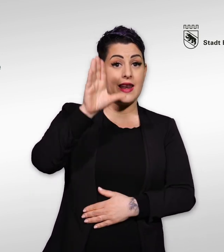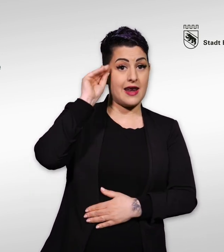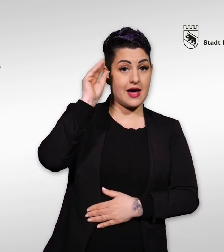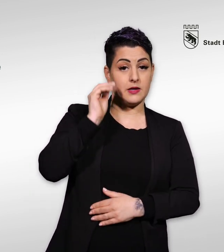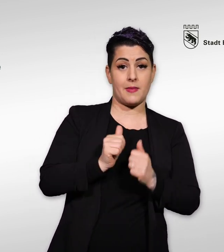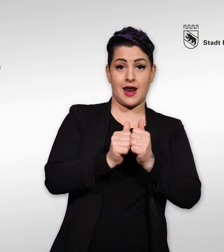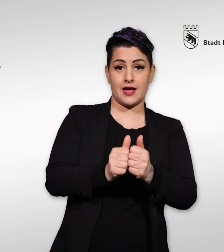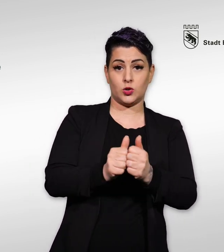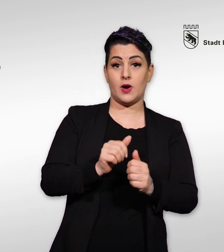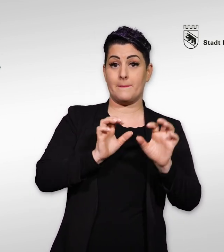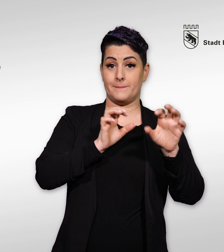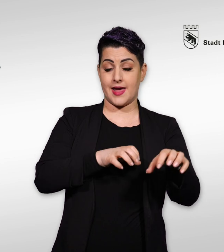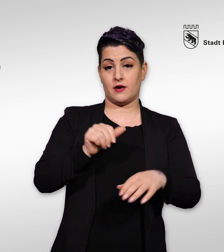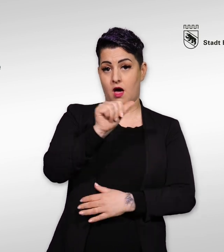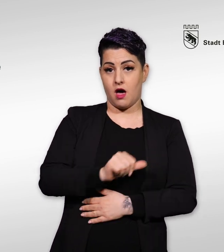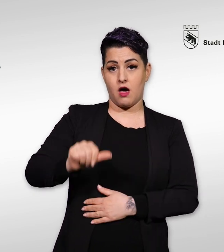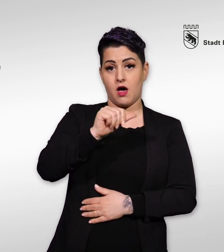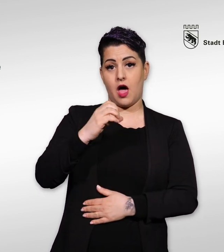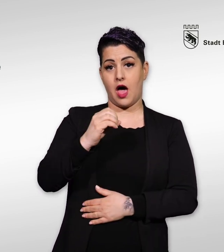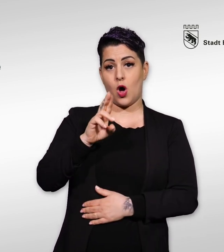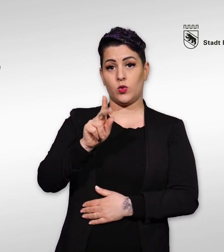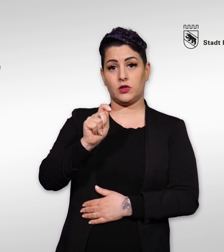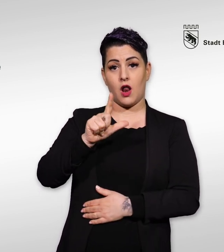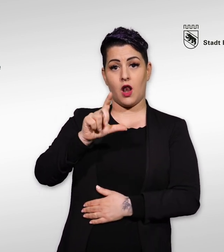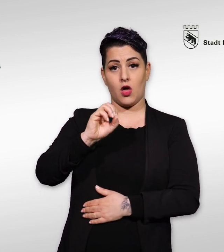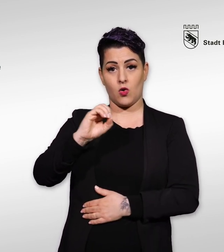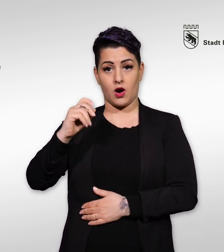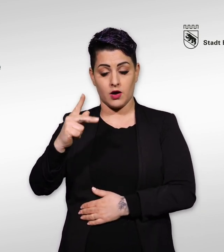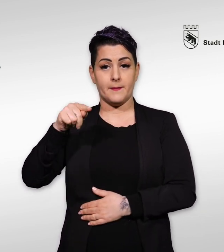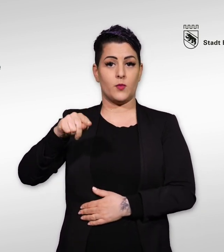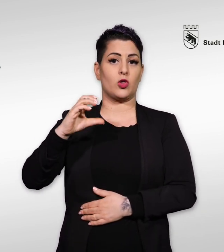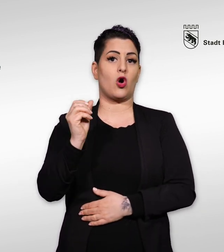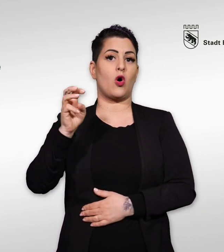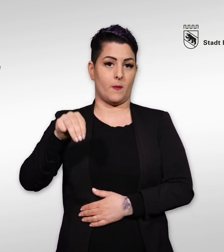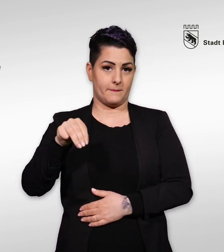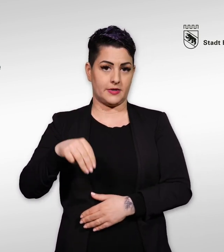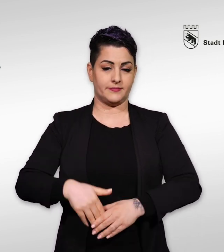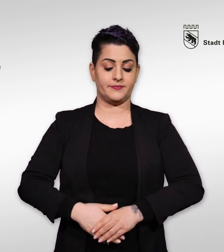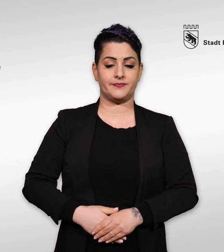lernbegleitungbern@outlook.com.